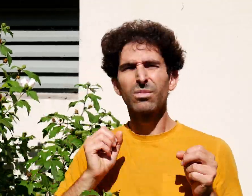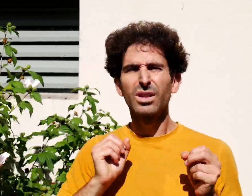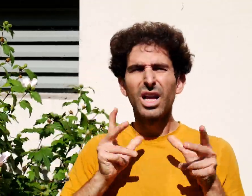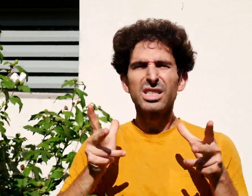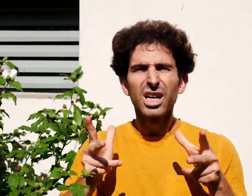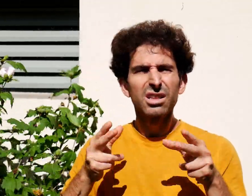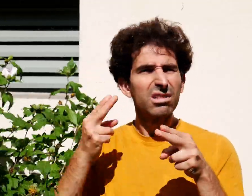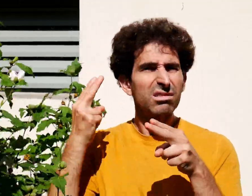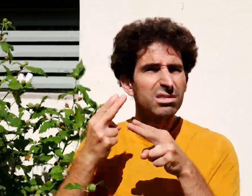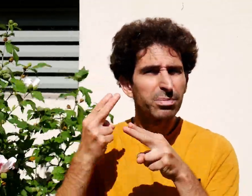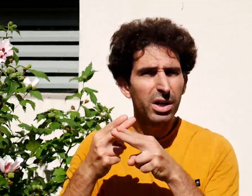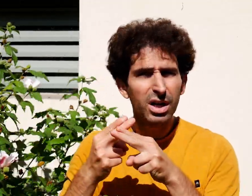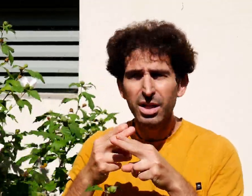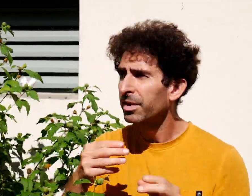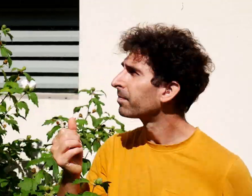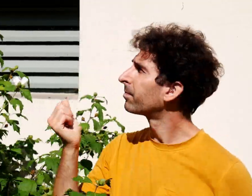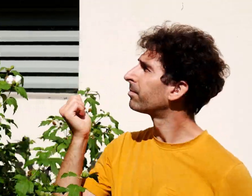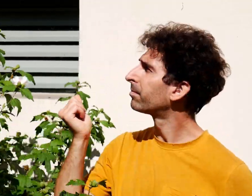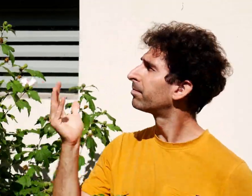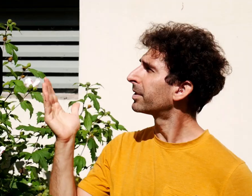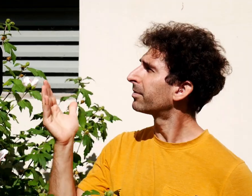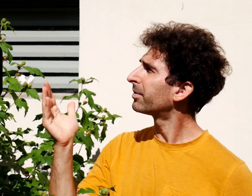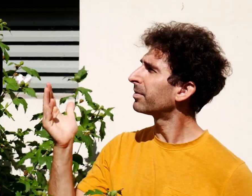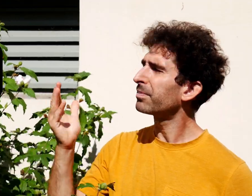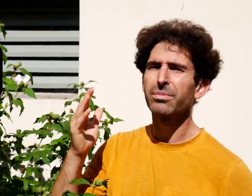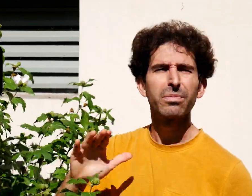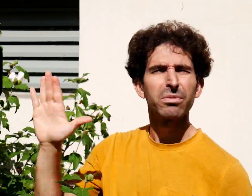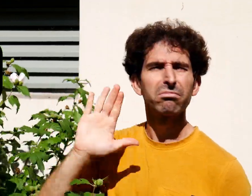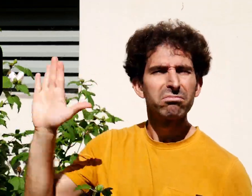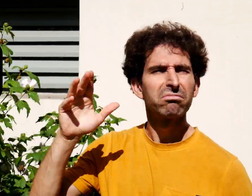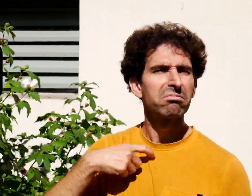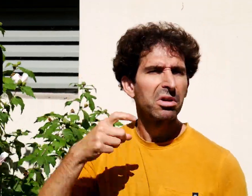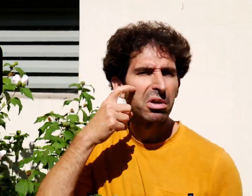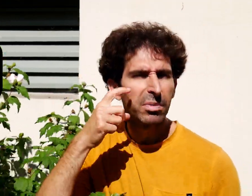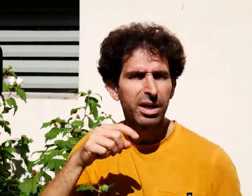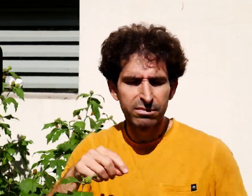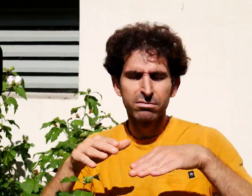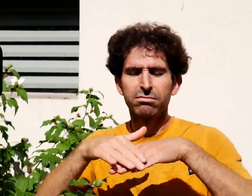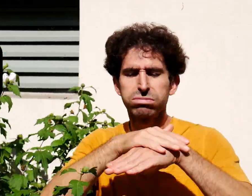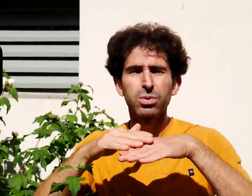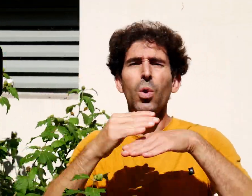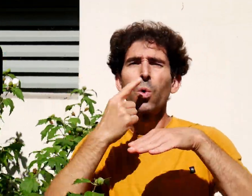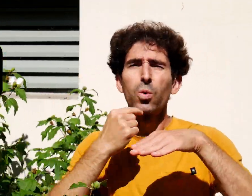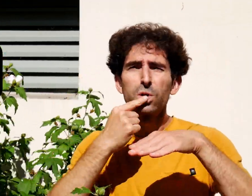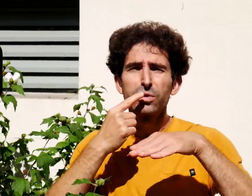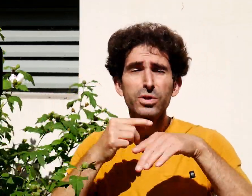Comment s'appellent ces insectes ? J'ai remarqué qu'ils ont le dos rouge